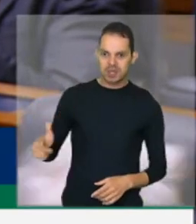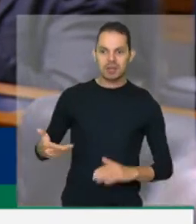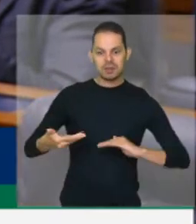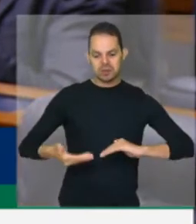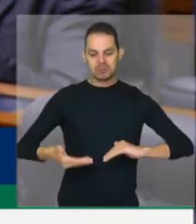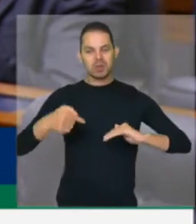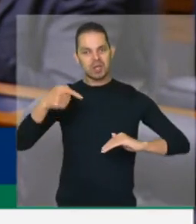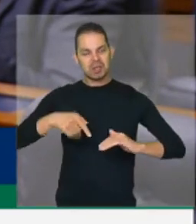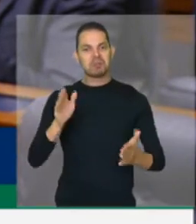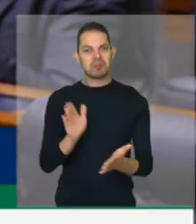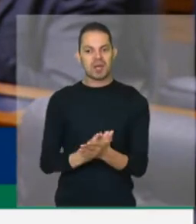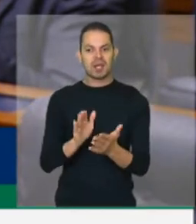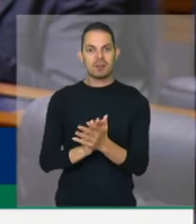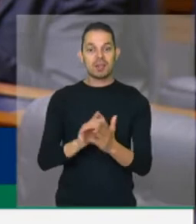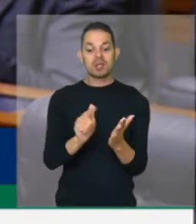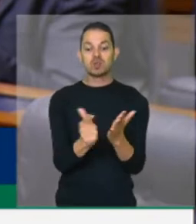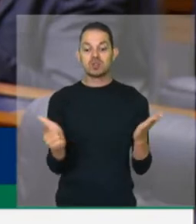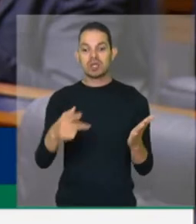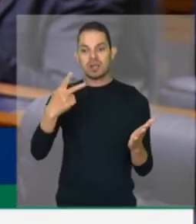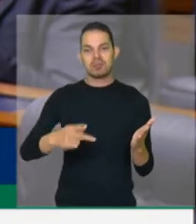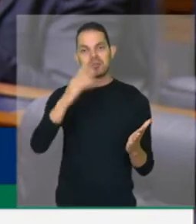PARLAMENTO ESTÁ DE PARABÉNS. O JORNALISMO BRASILEIRO ESTÁ DE PARABÉNS. MAS O GOVERNO,